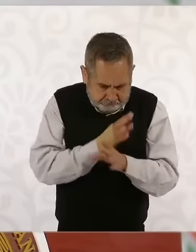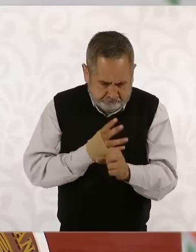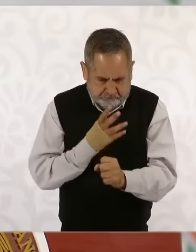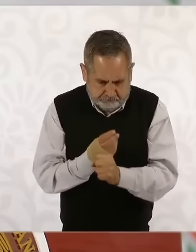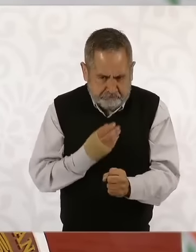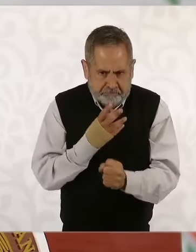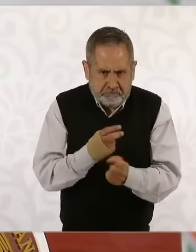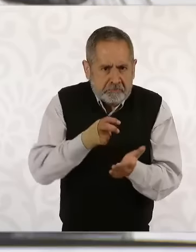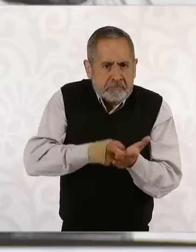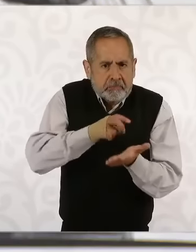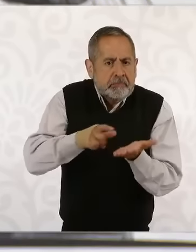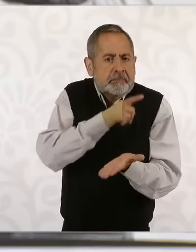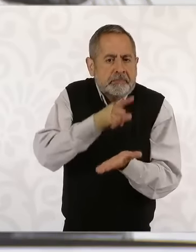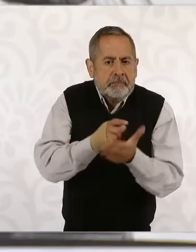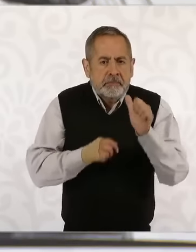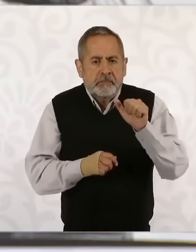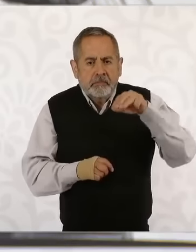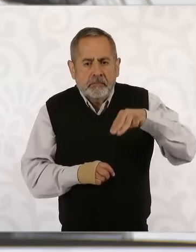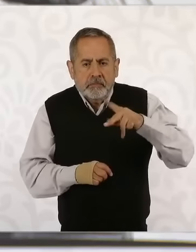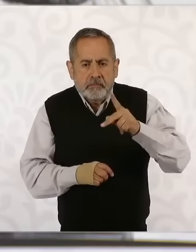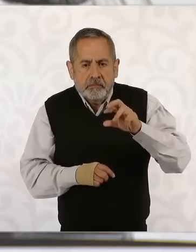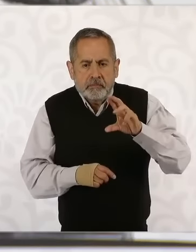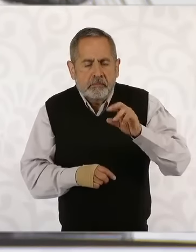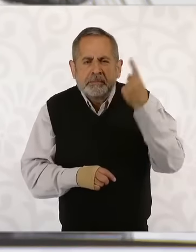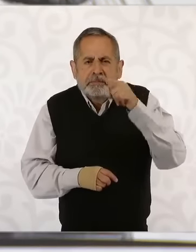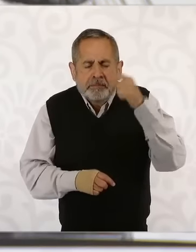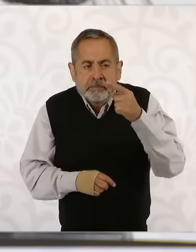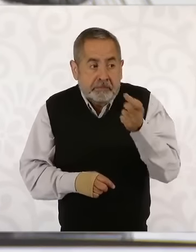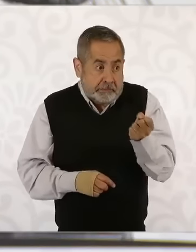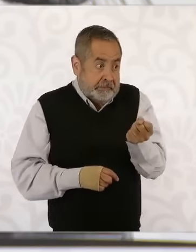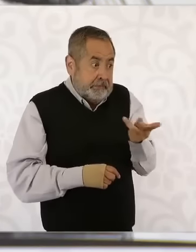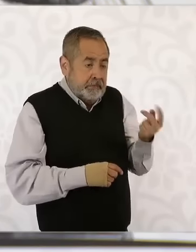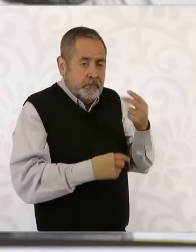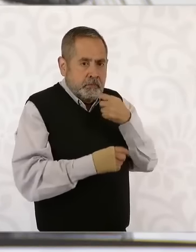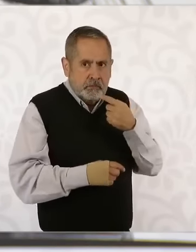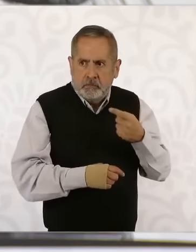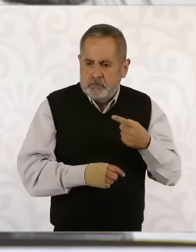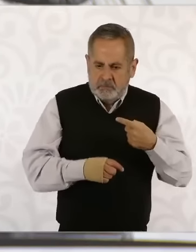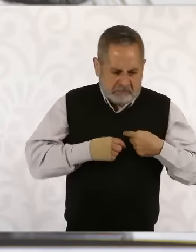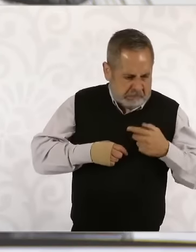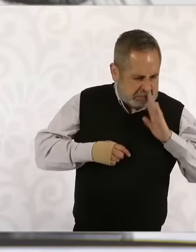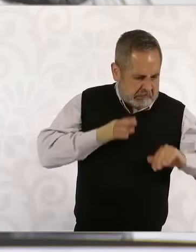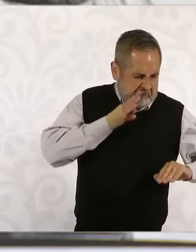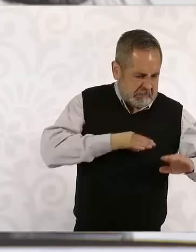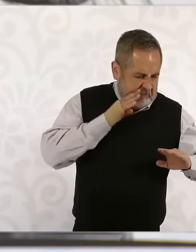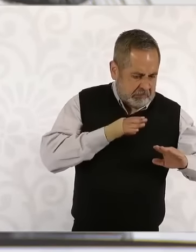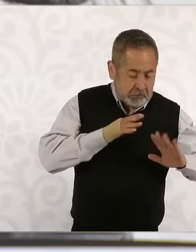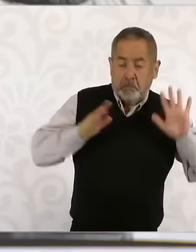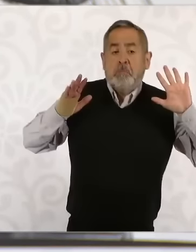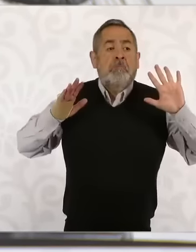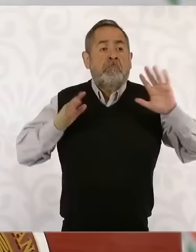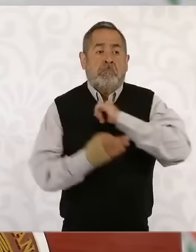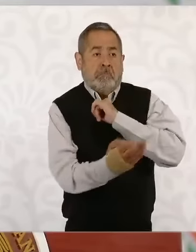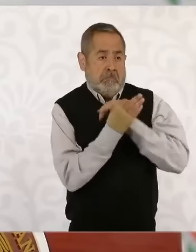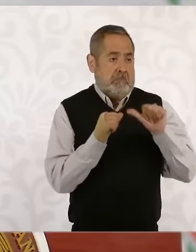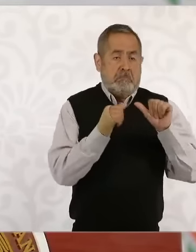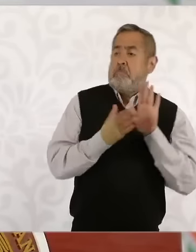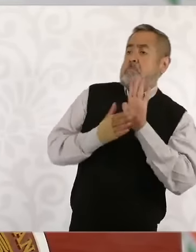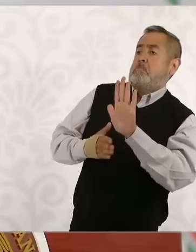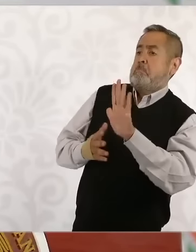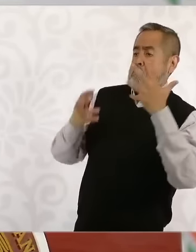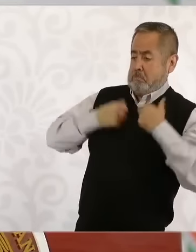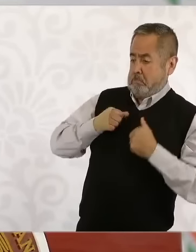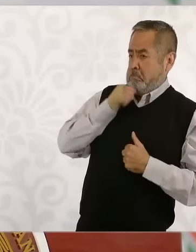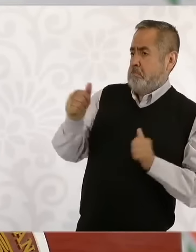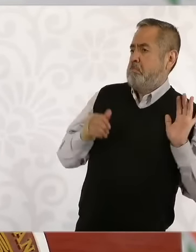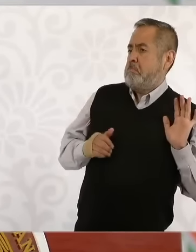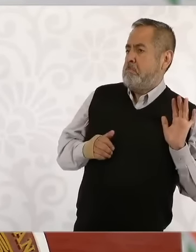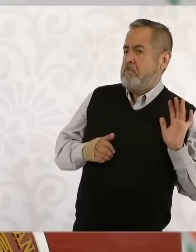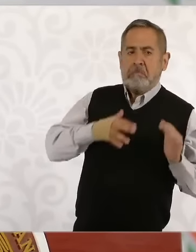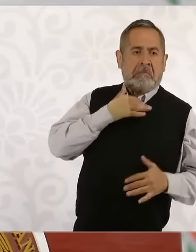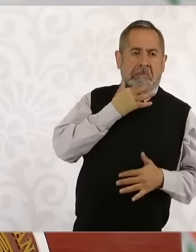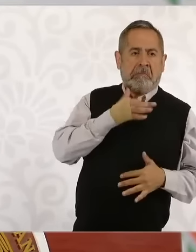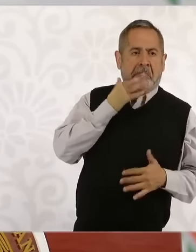de amparo que eviten que ciertas personas utilicen una institución tan noble para fines ilícitos o al